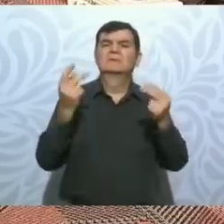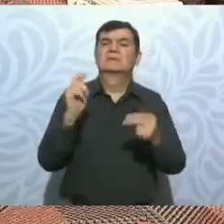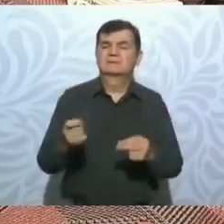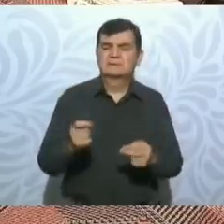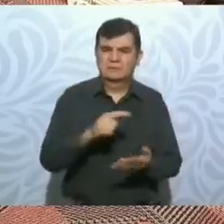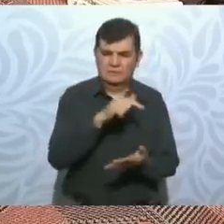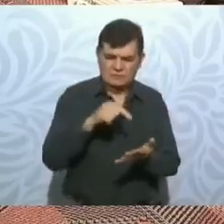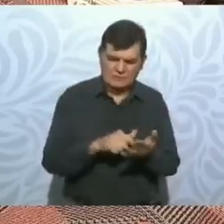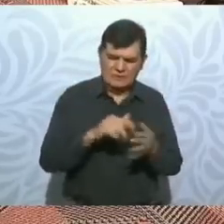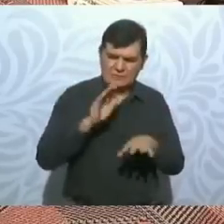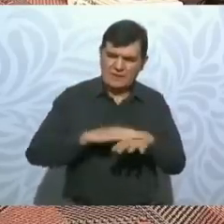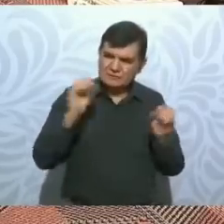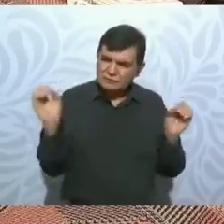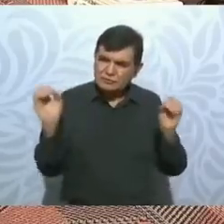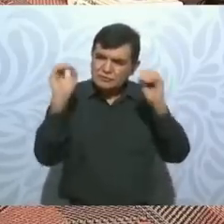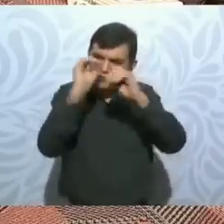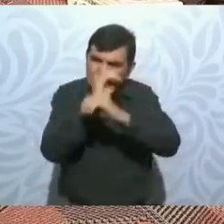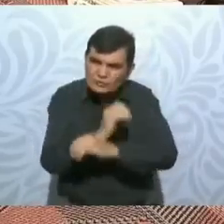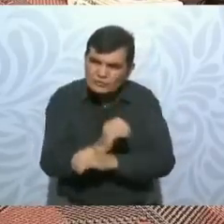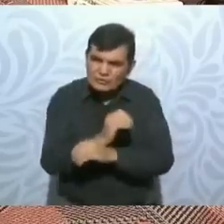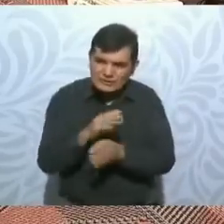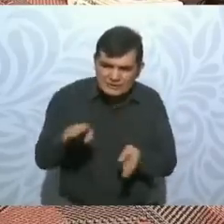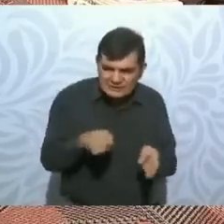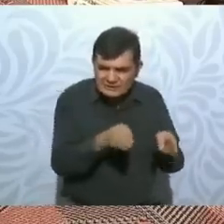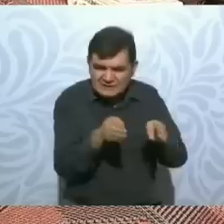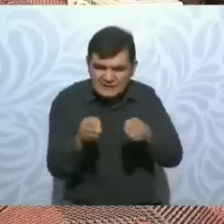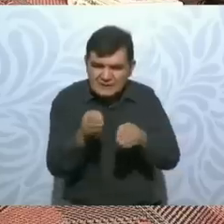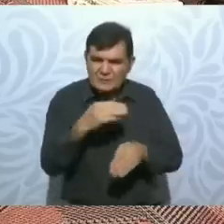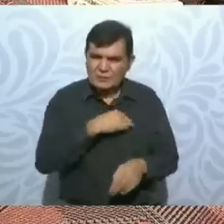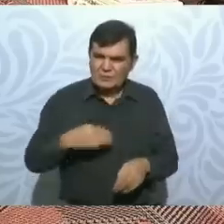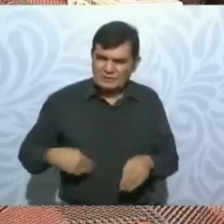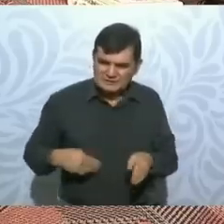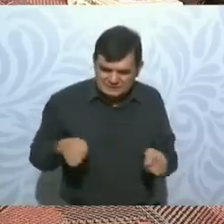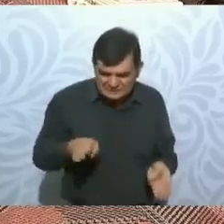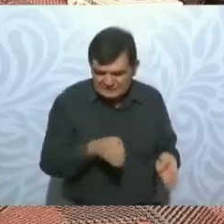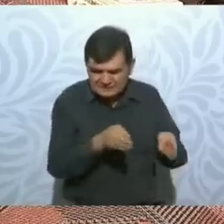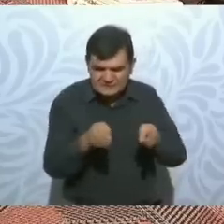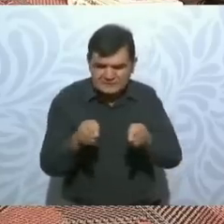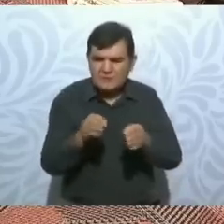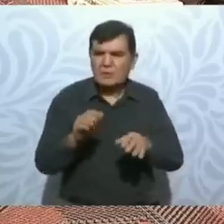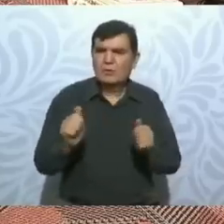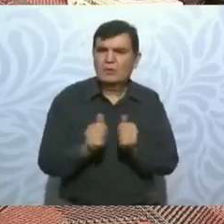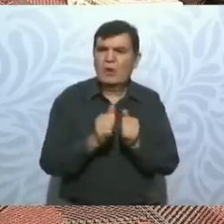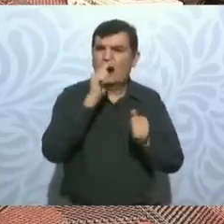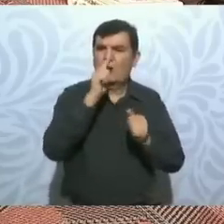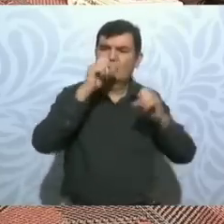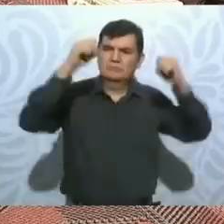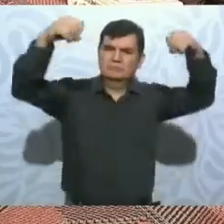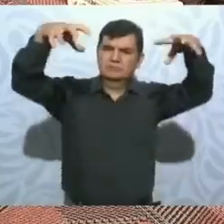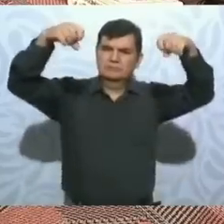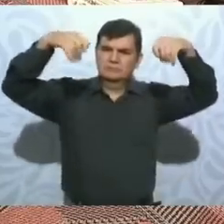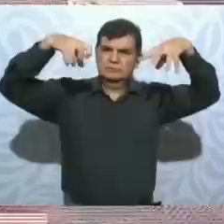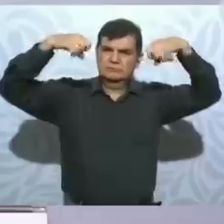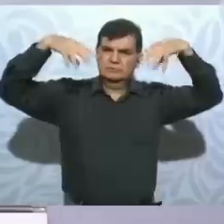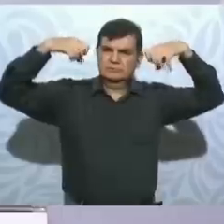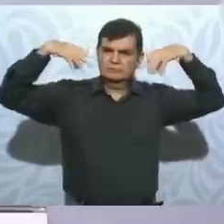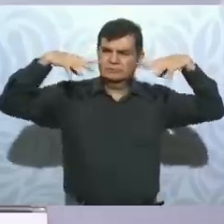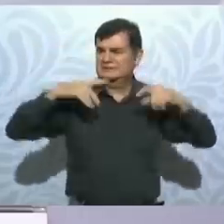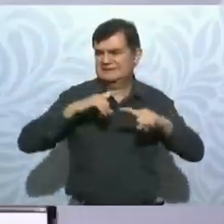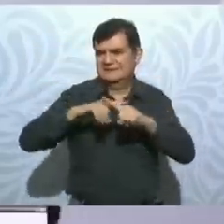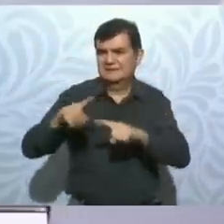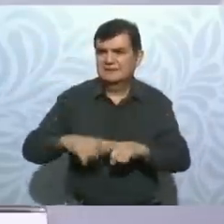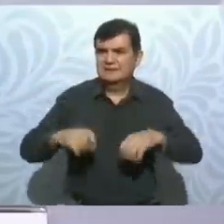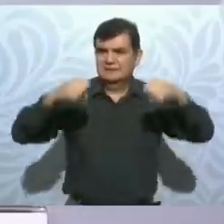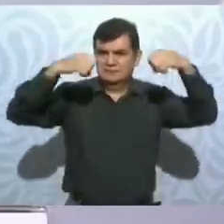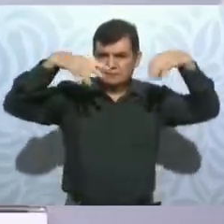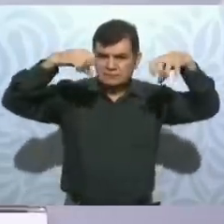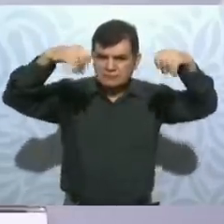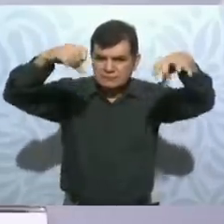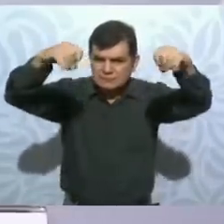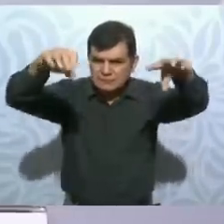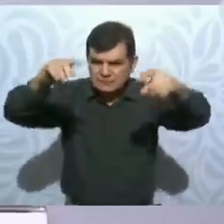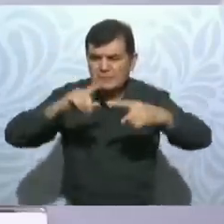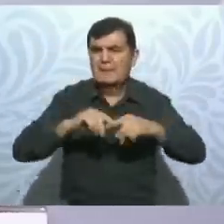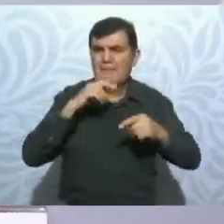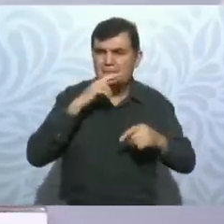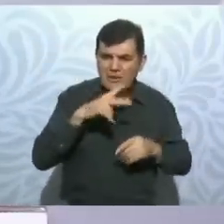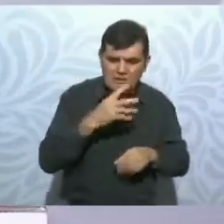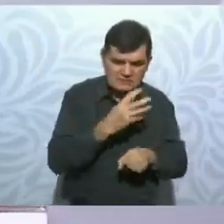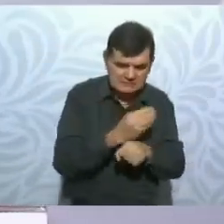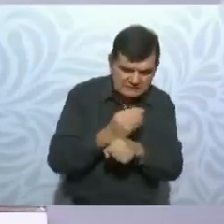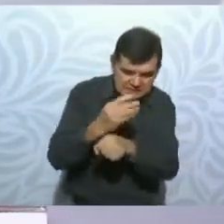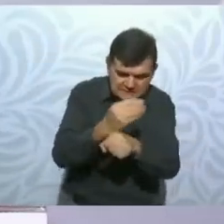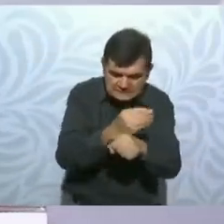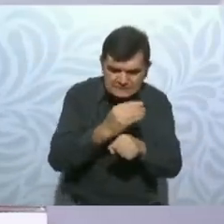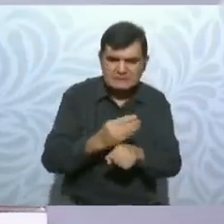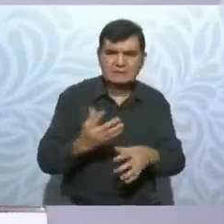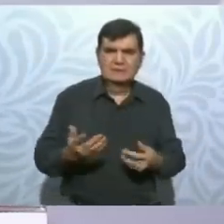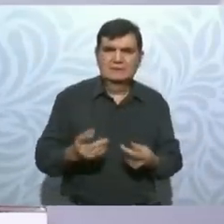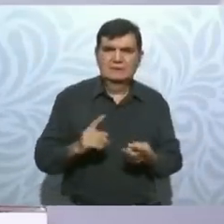más oscuras de un municipio podamos llenarlos de luz en todos los sentidos iluminar mejorar eh la